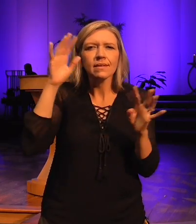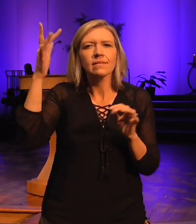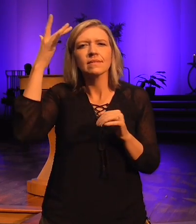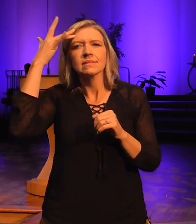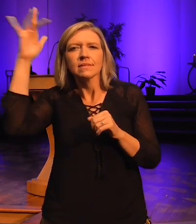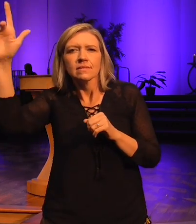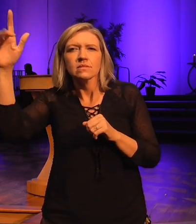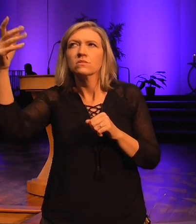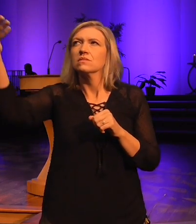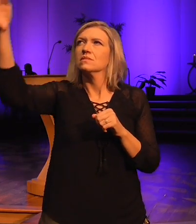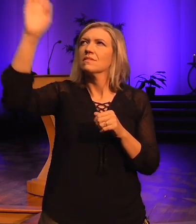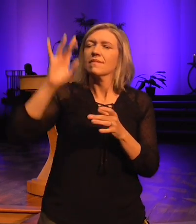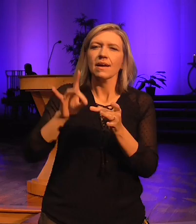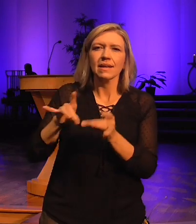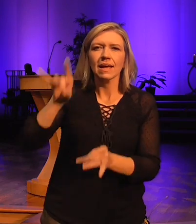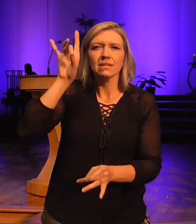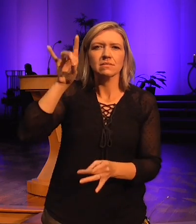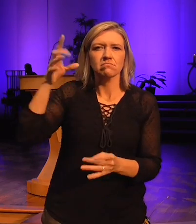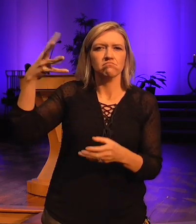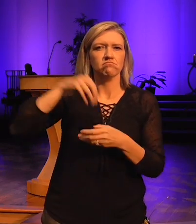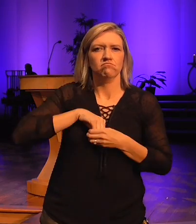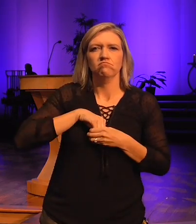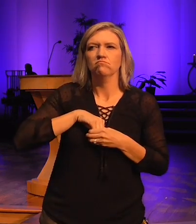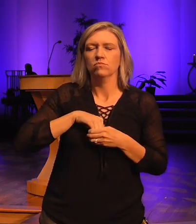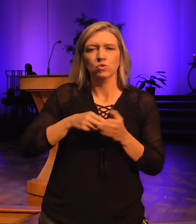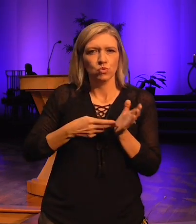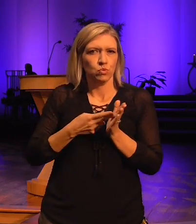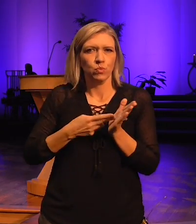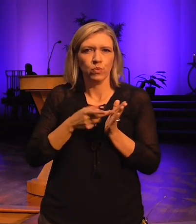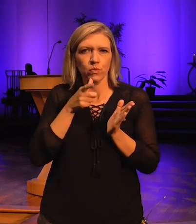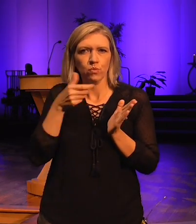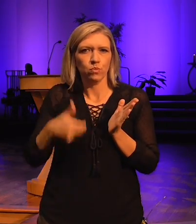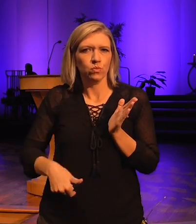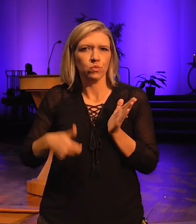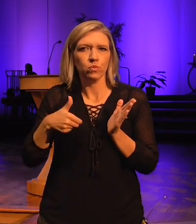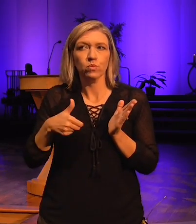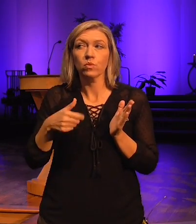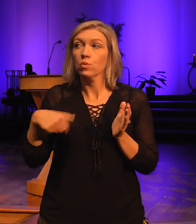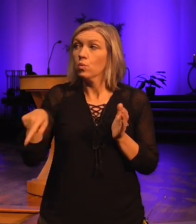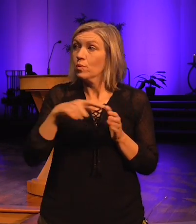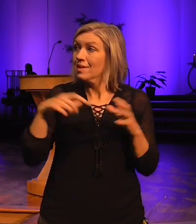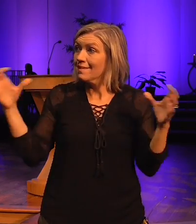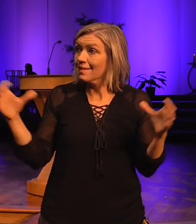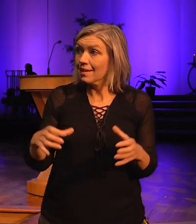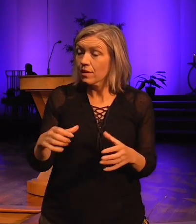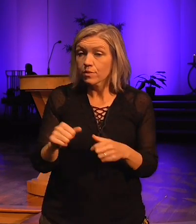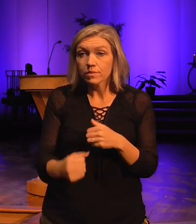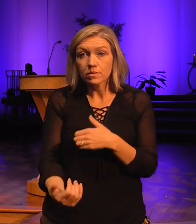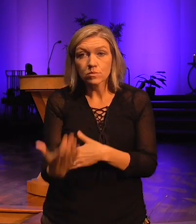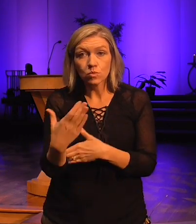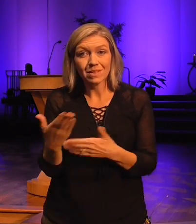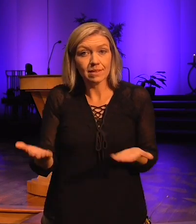se conviertan en la verdad de quiénes somos y así, tal como nos hemos reunido aquí esta mañana, simplemente